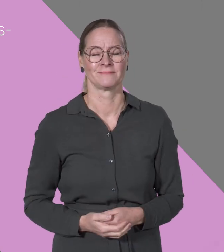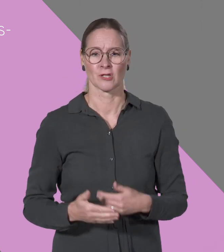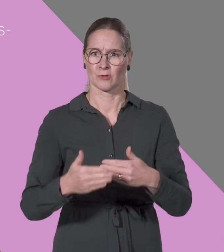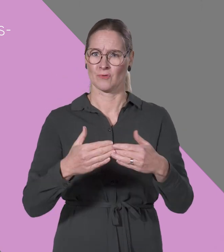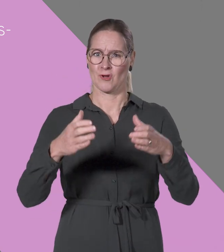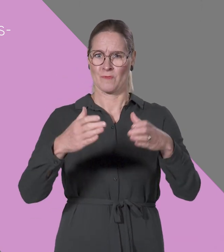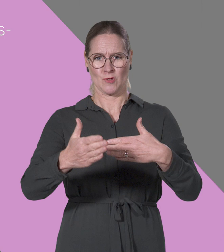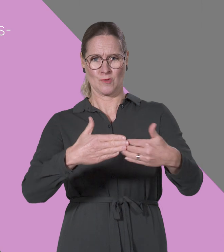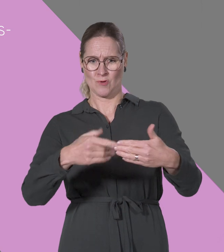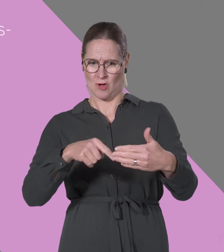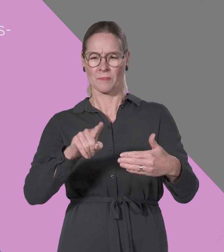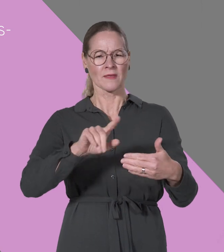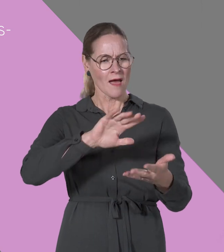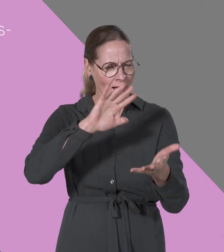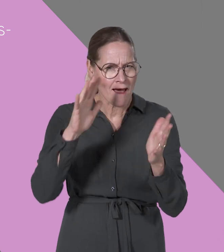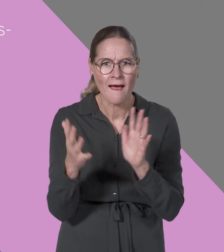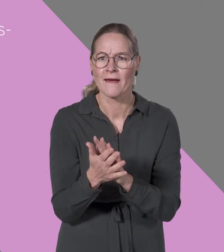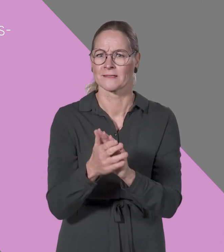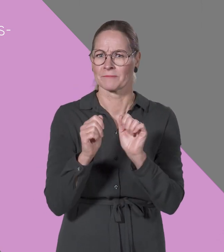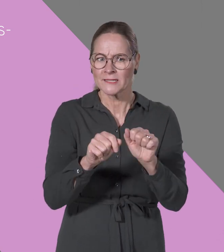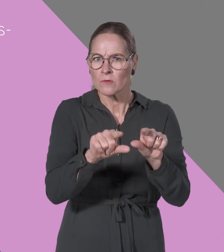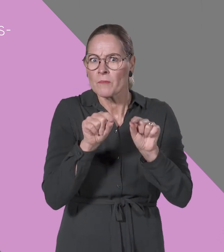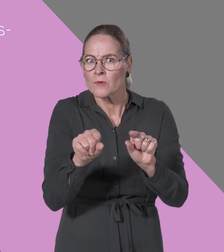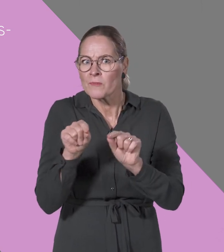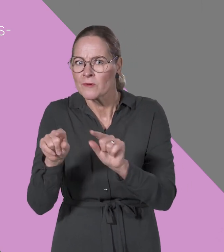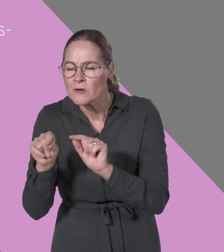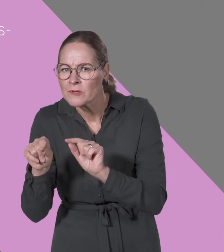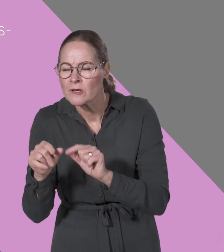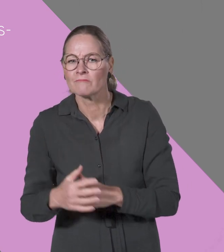Mitä kaikkea on huomioitava työryhmän työssä?